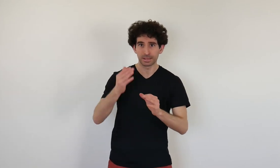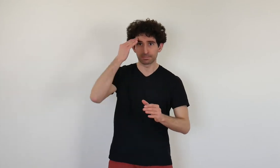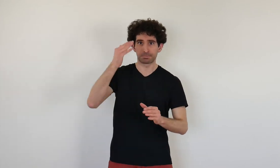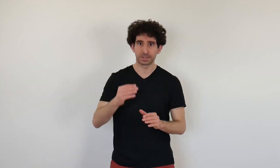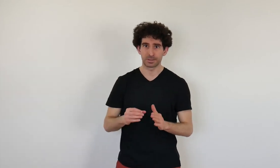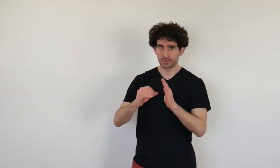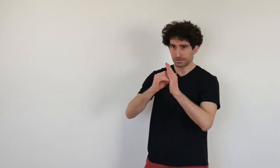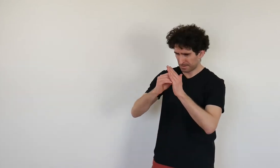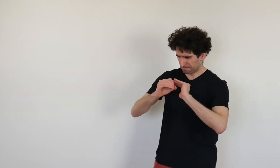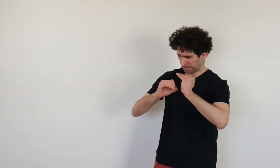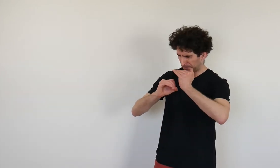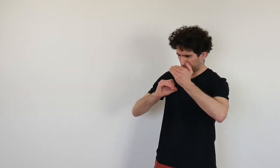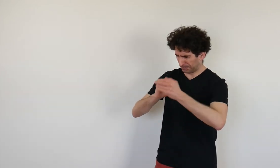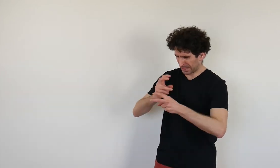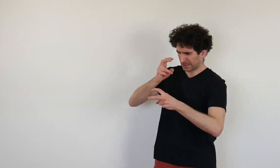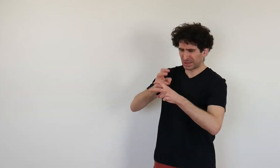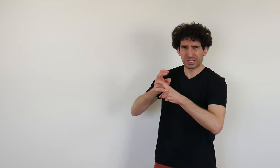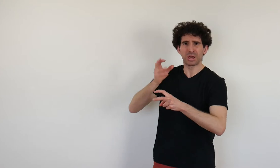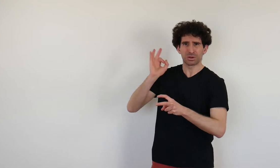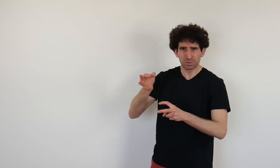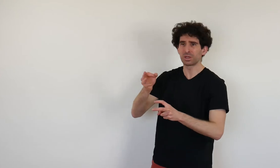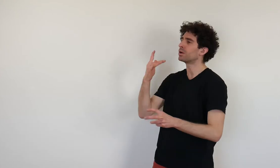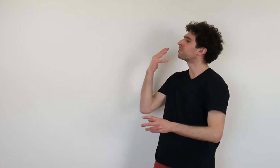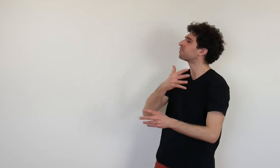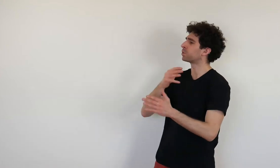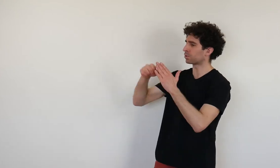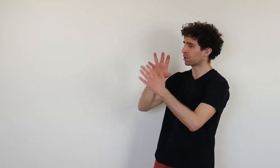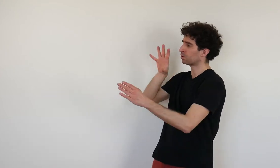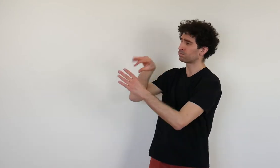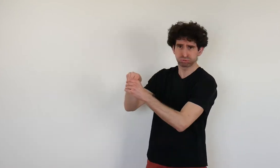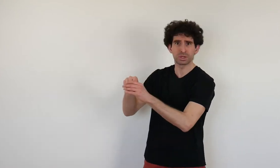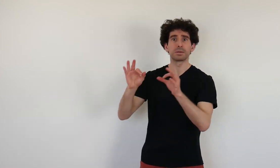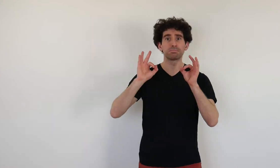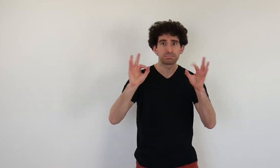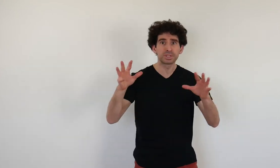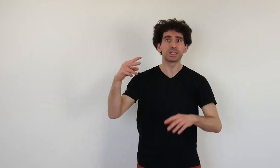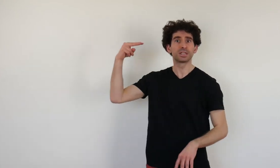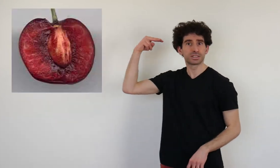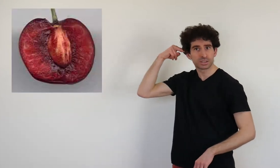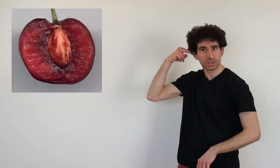Si le noyau est "ridé" et dur, alors c'est un fruit à noyaux comme les cerises,